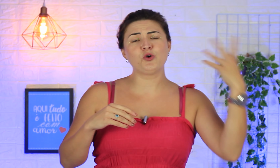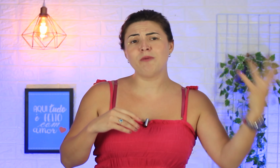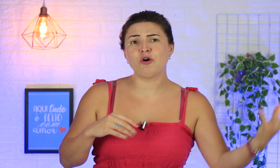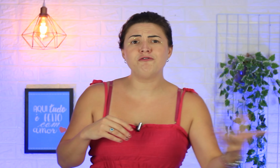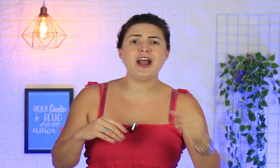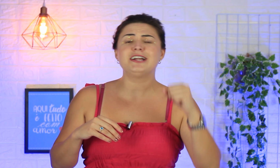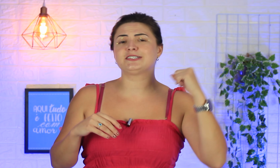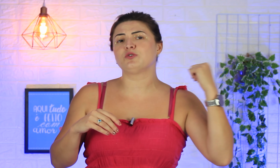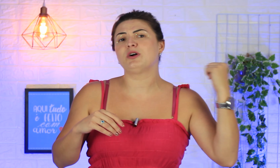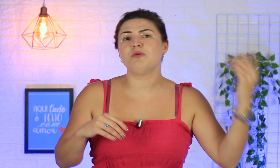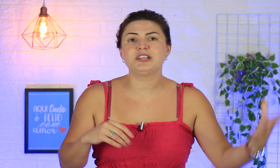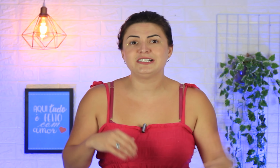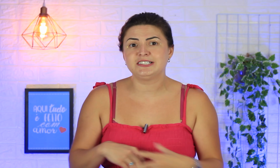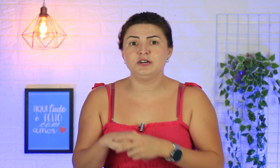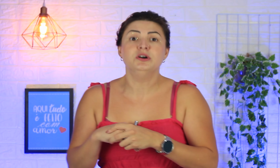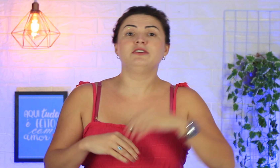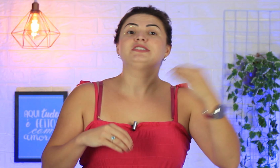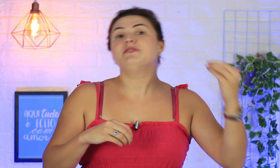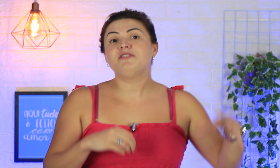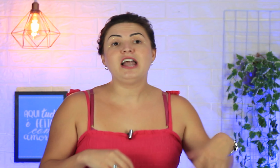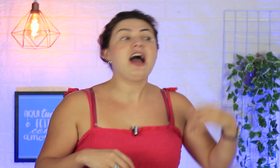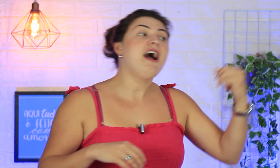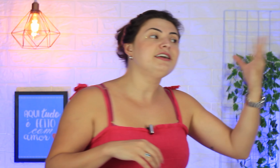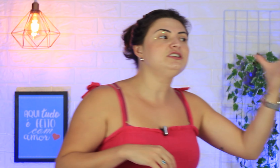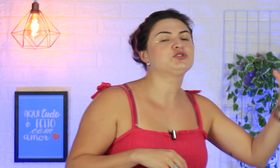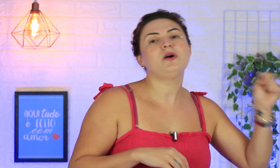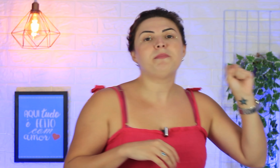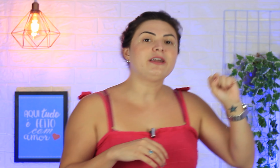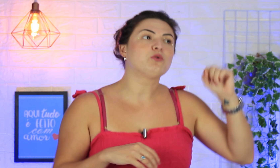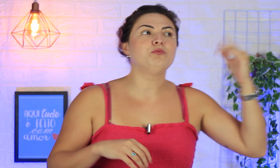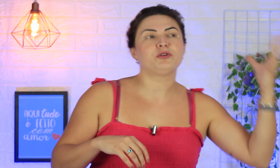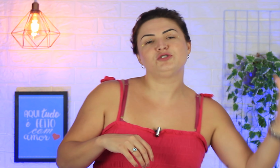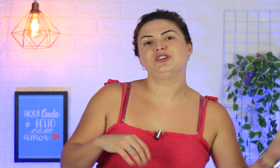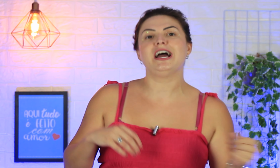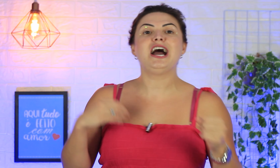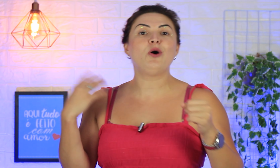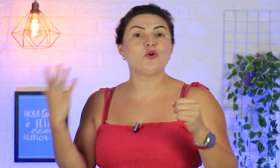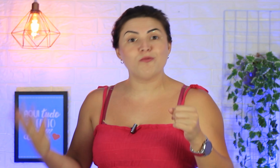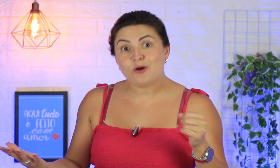alguma conversa alguma comunicação que você vai falar Ah isso é para algum profissional alguma